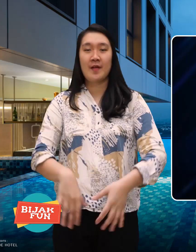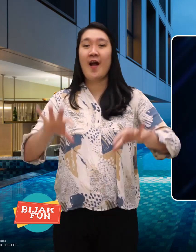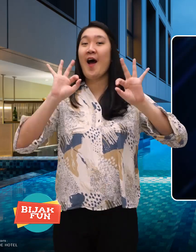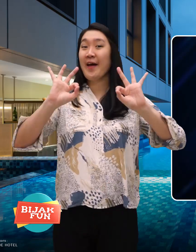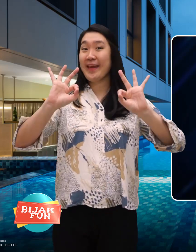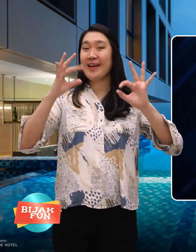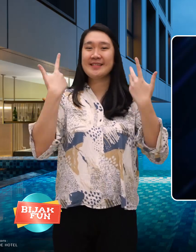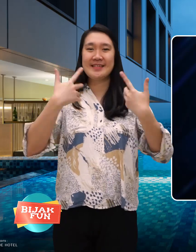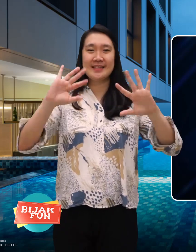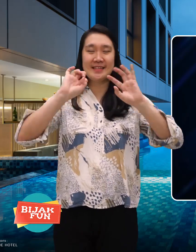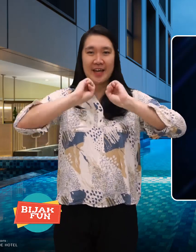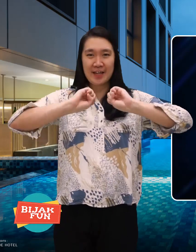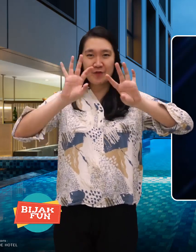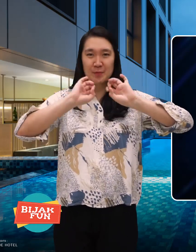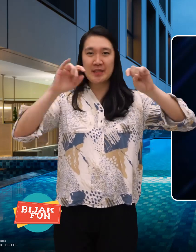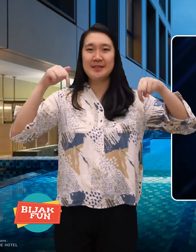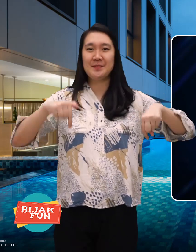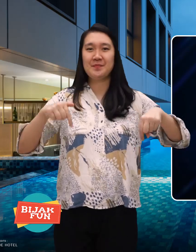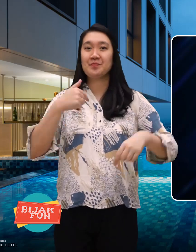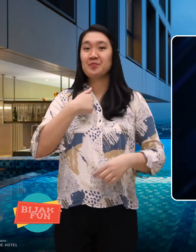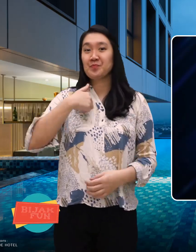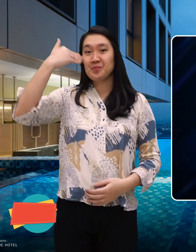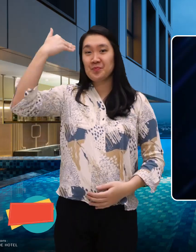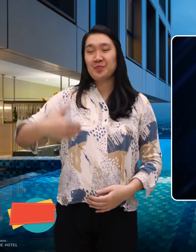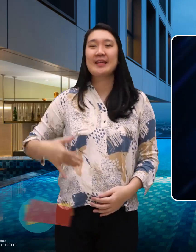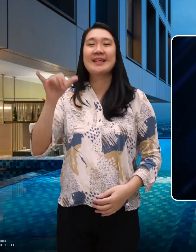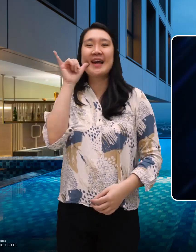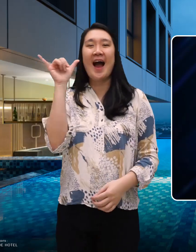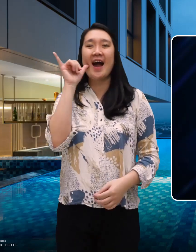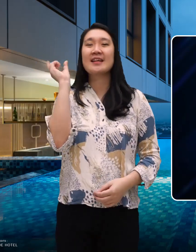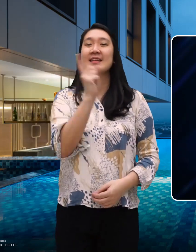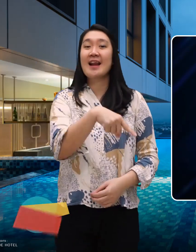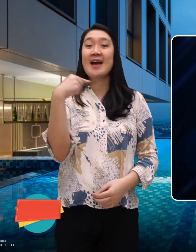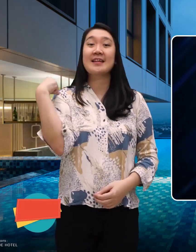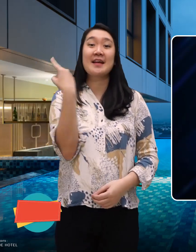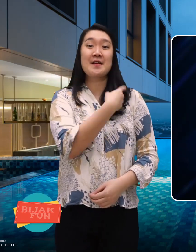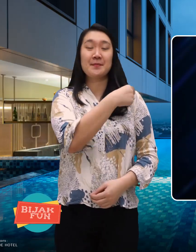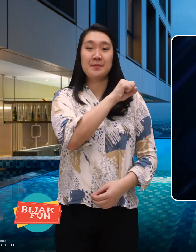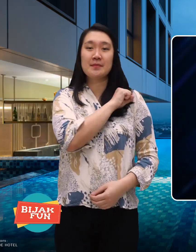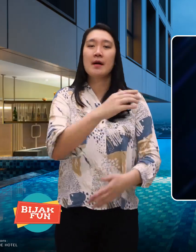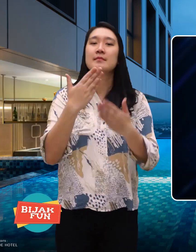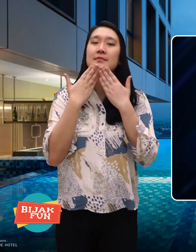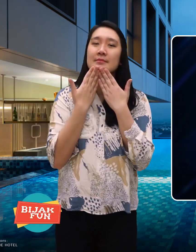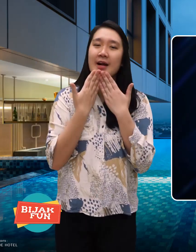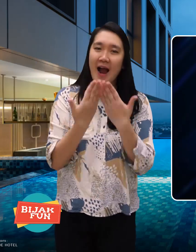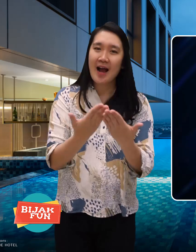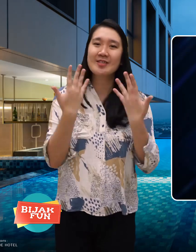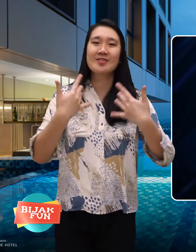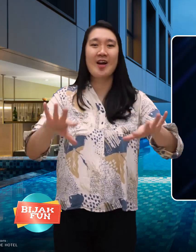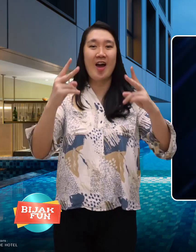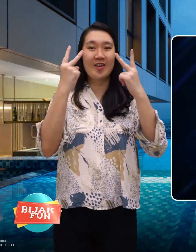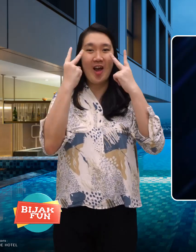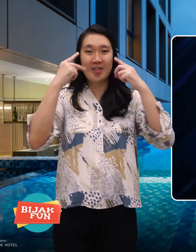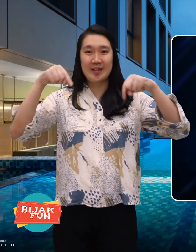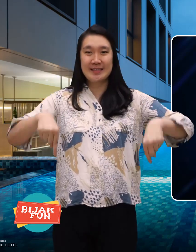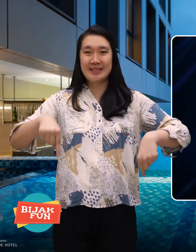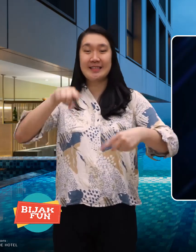Oke sekian informasi hari ini, saya Yani dari KamiBijak. Terima kasih, tetap menonton ya